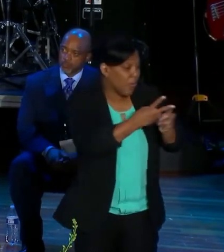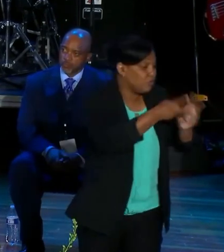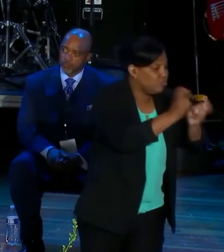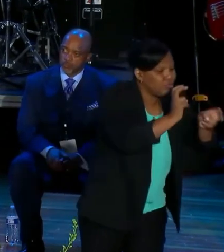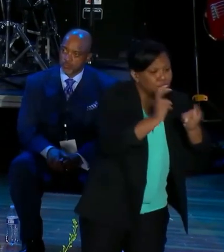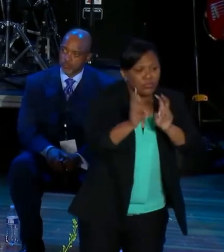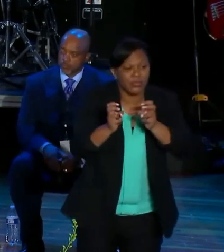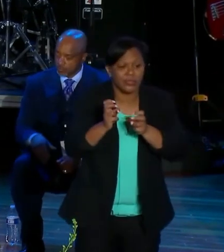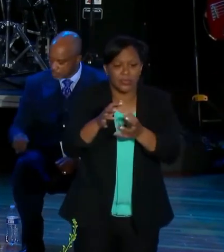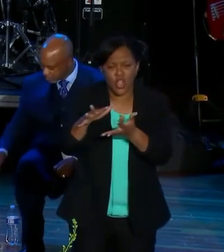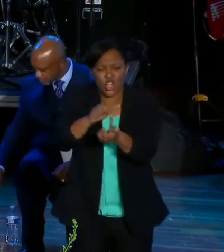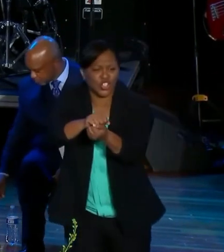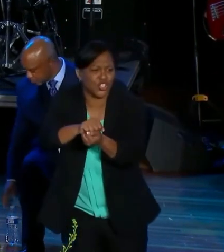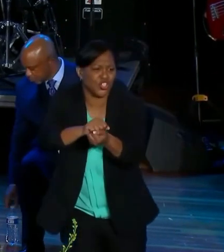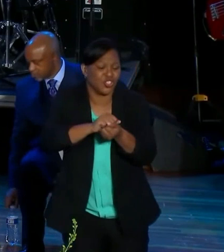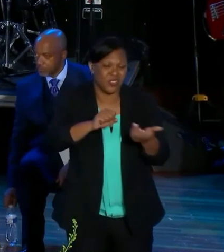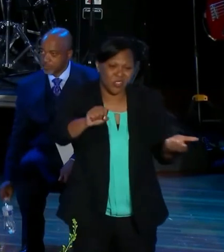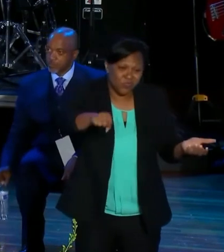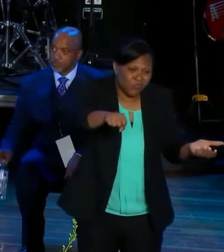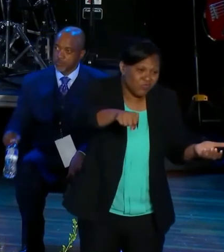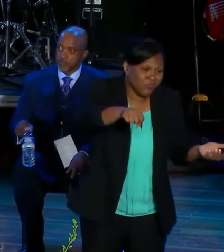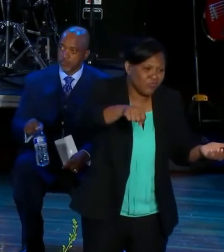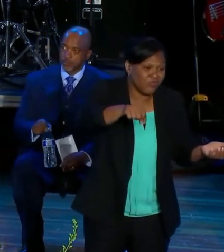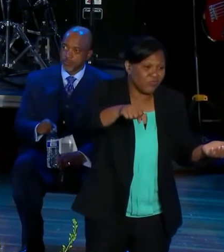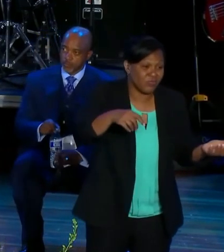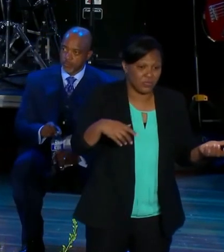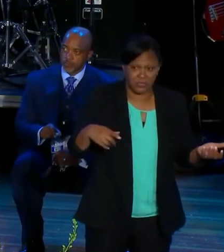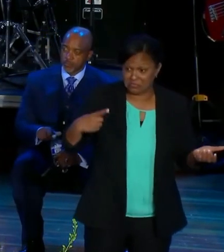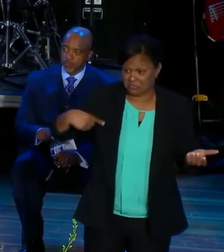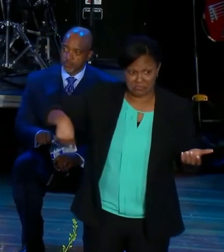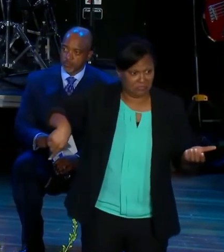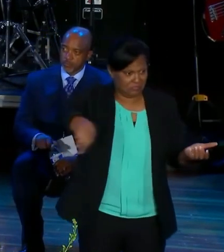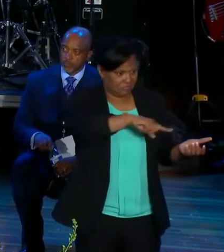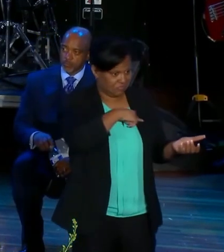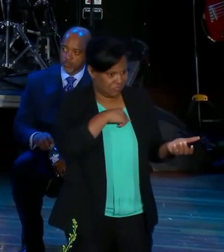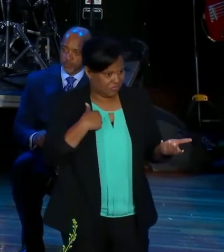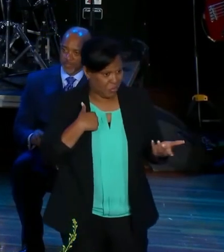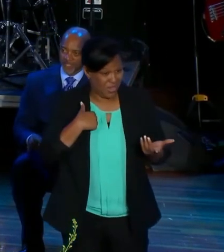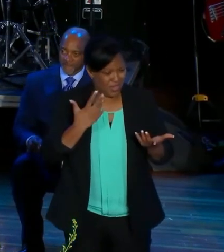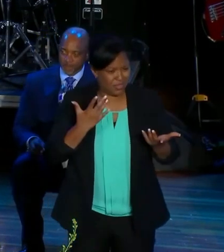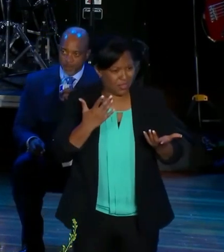Och ingen av oss i denna familj ser genom fingrarna med att man rövar eller är våldsam